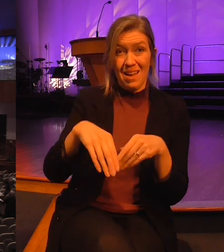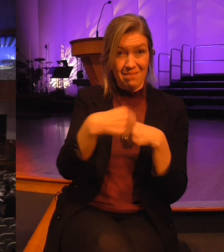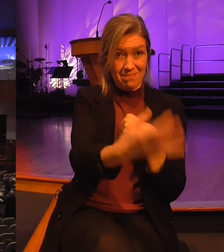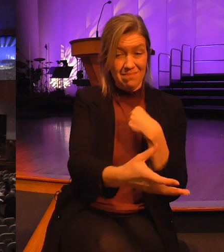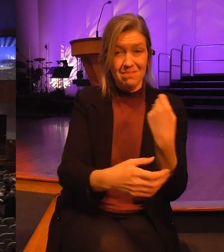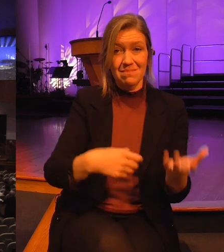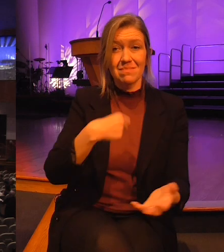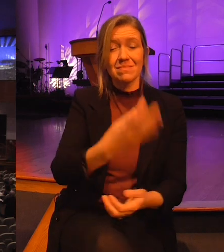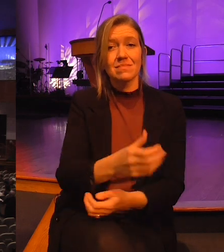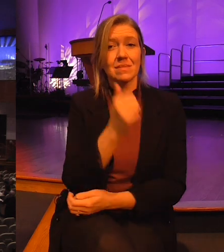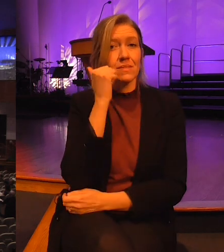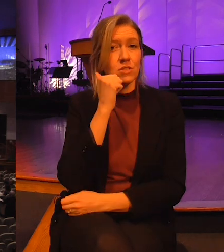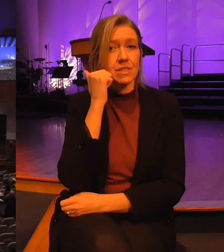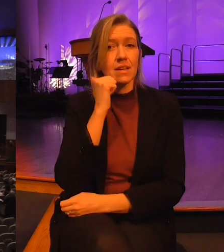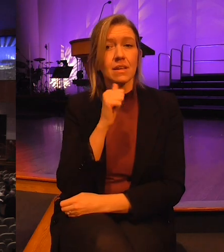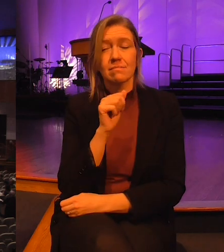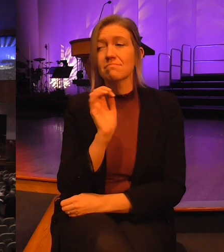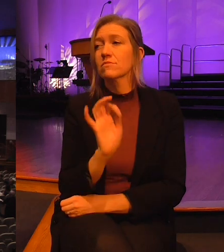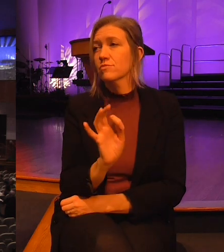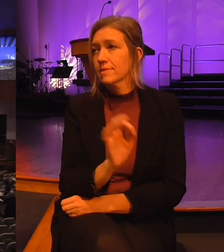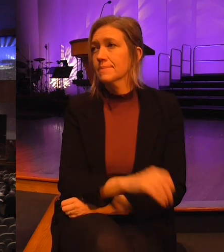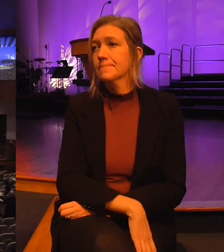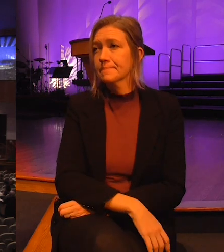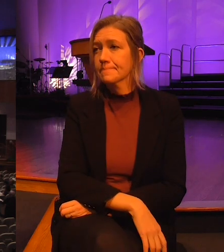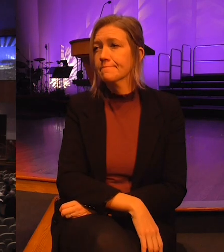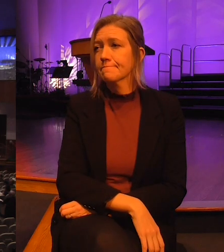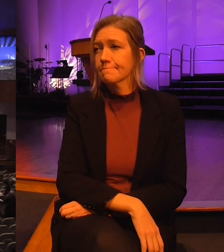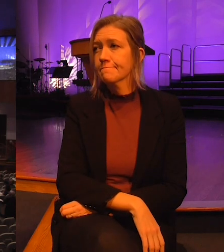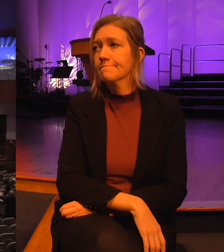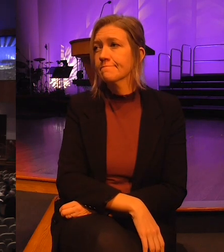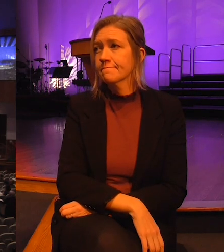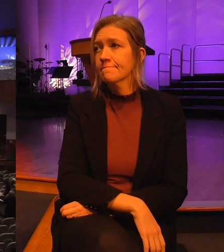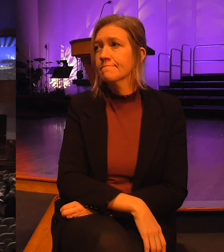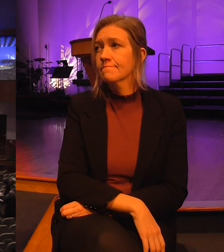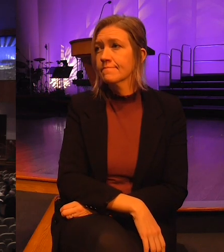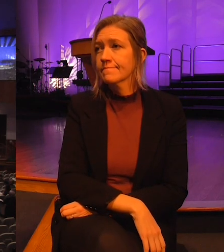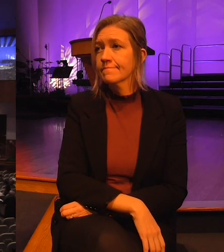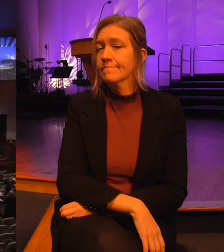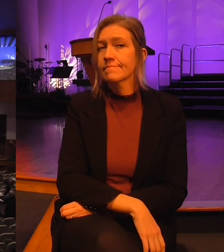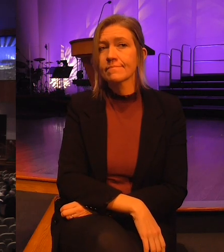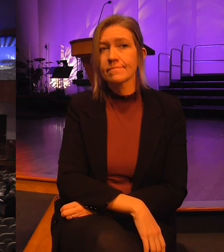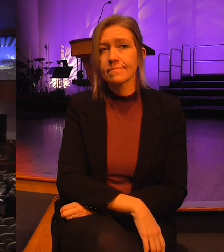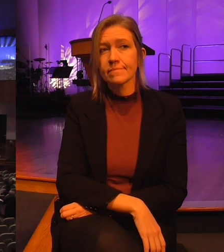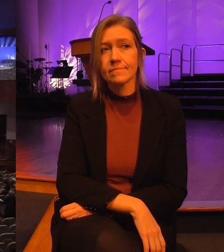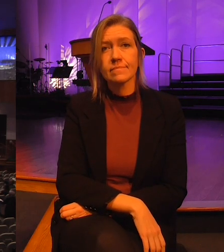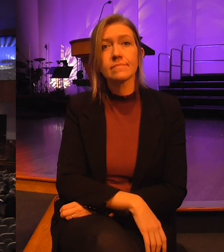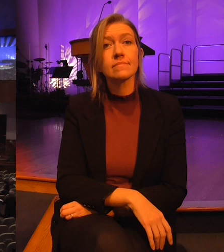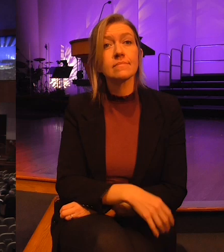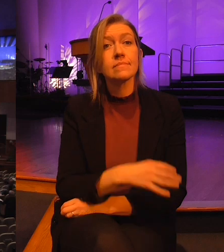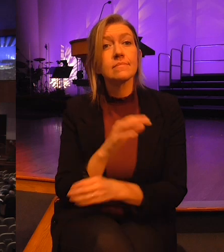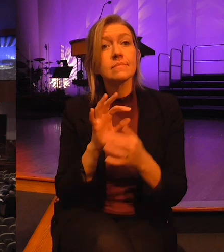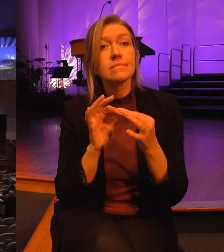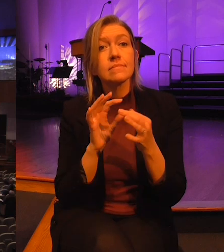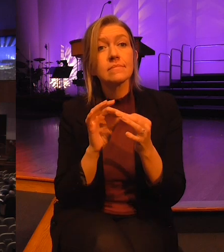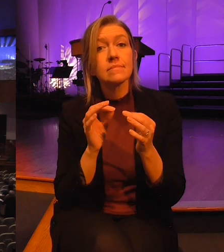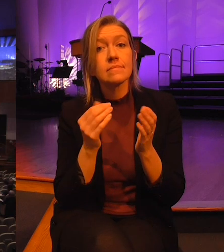genial, lamento quedarme, rezar